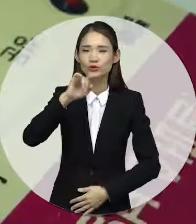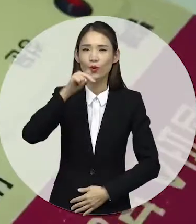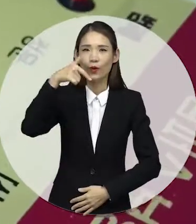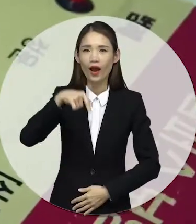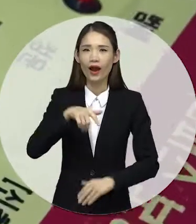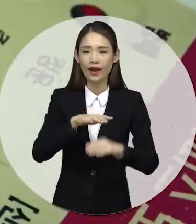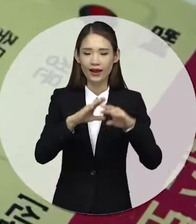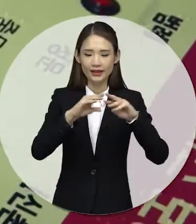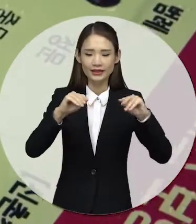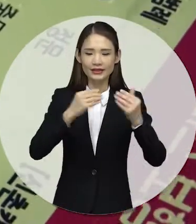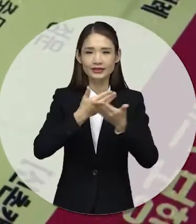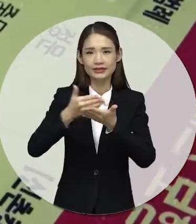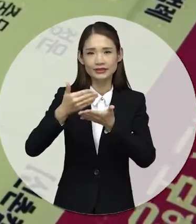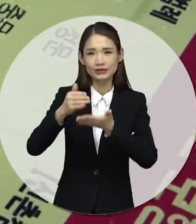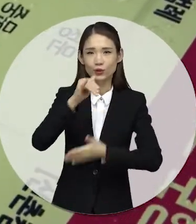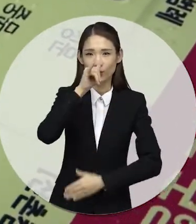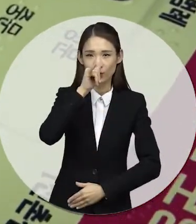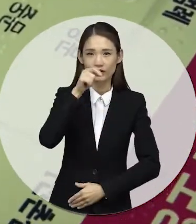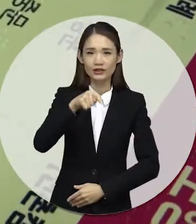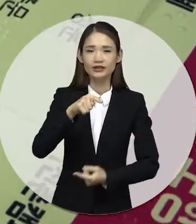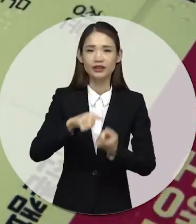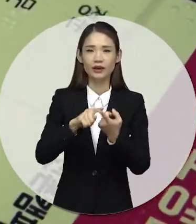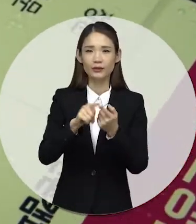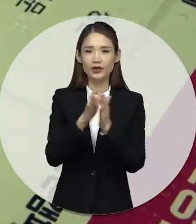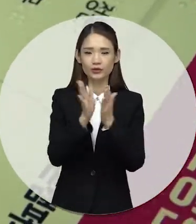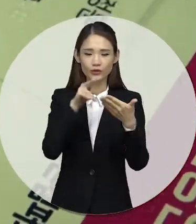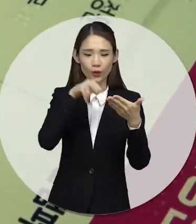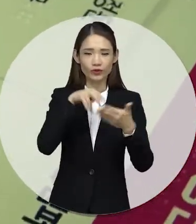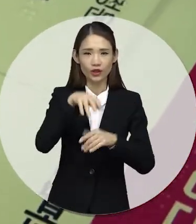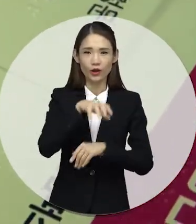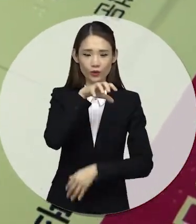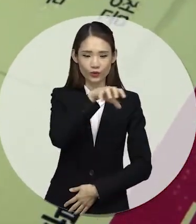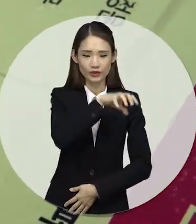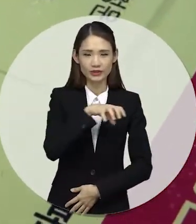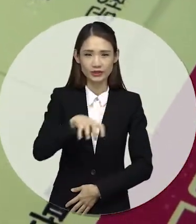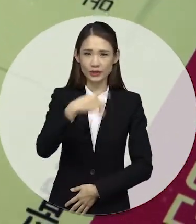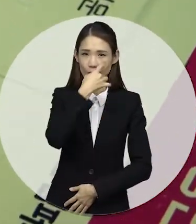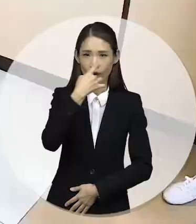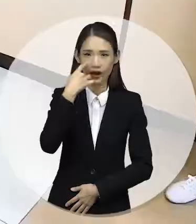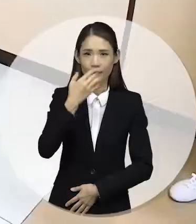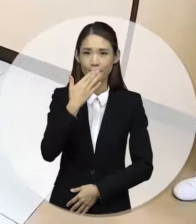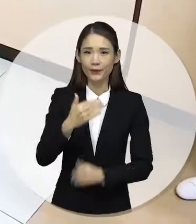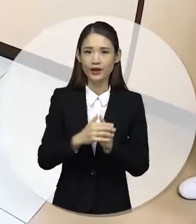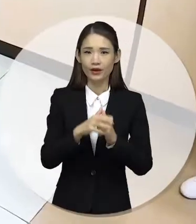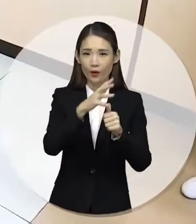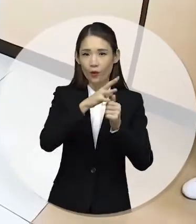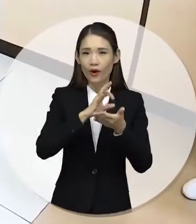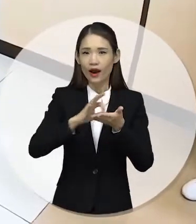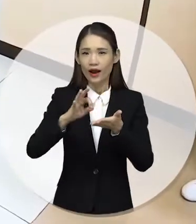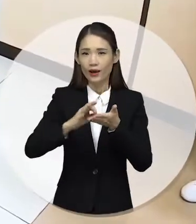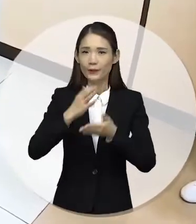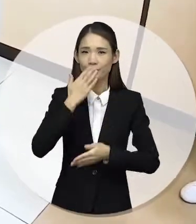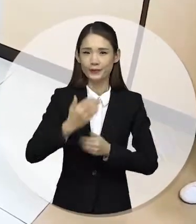그래서 이 촉각 지도를 통해서 도서관이라든지 위치 확인하시고 활용하실 수 있으실 것 같아요.